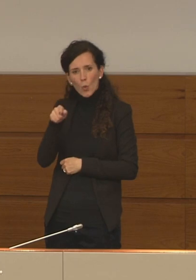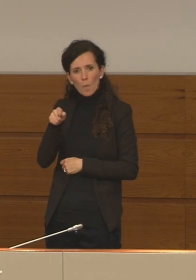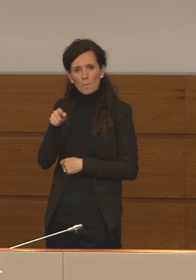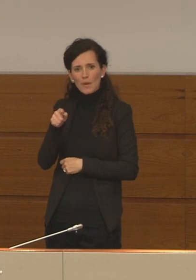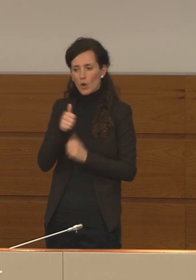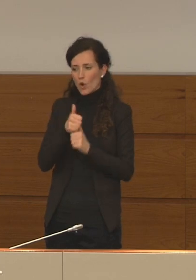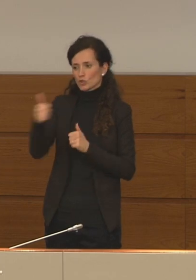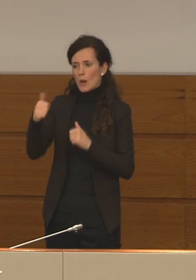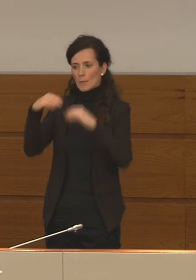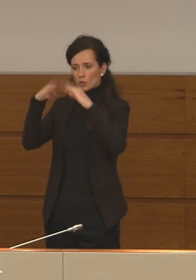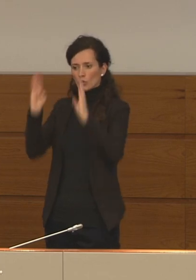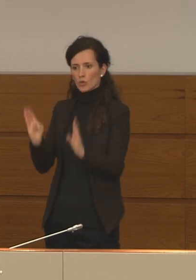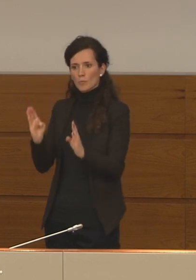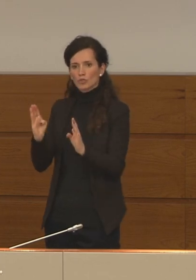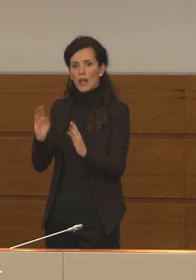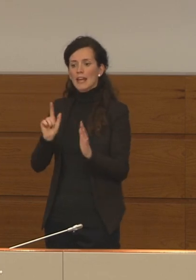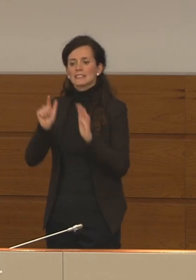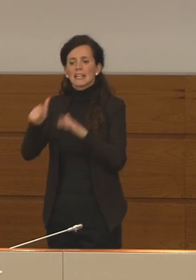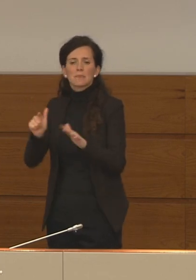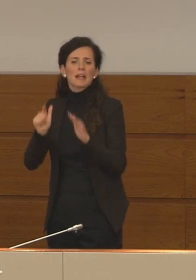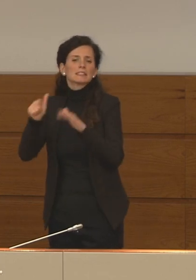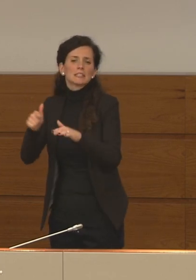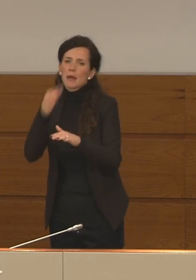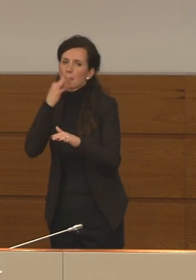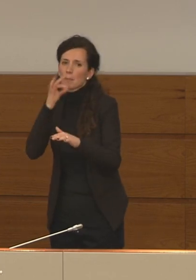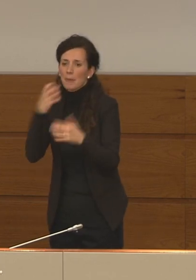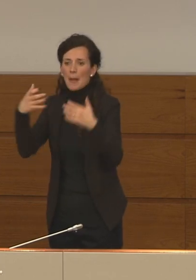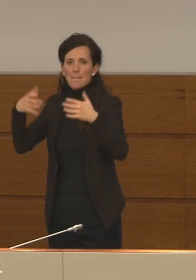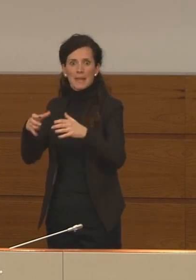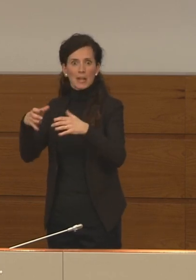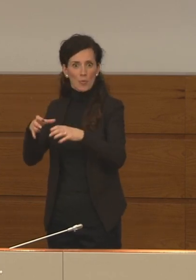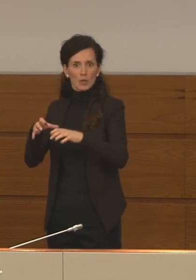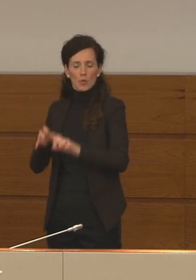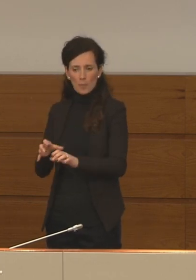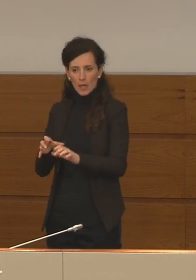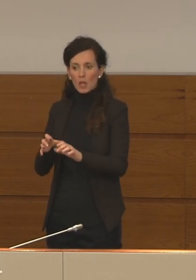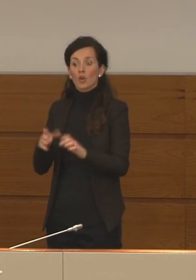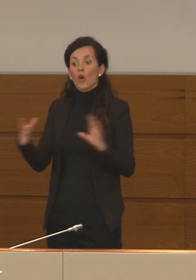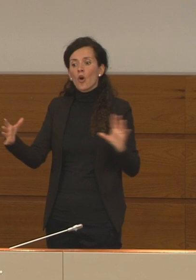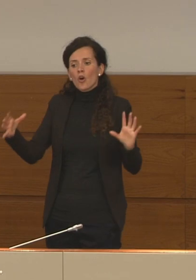calare nella settimane, questo è un fenomeno collegato al fatto che con il